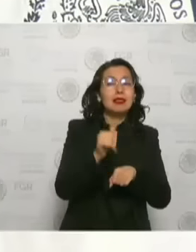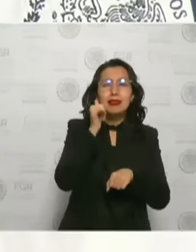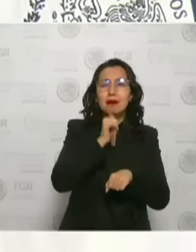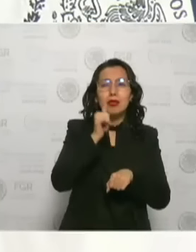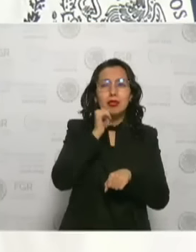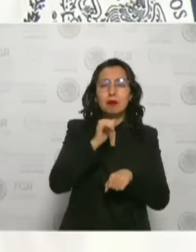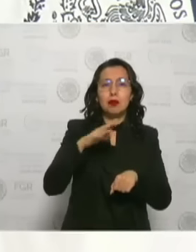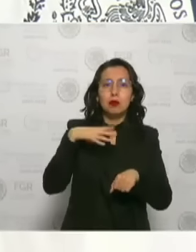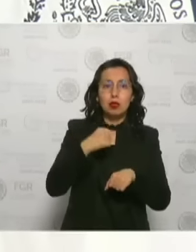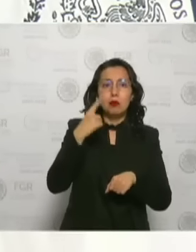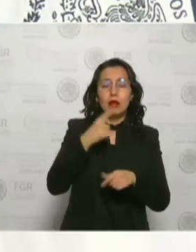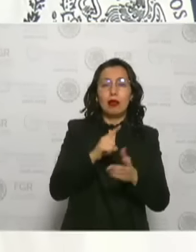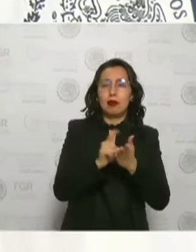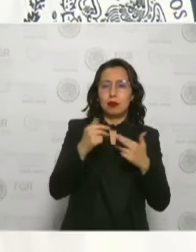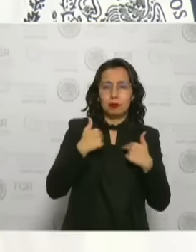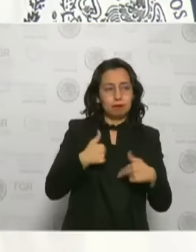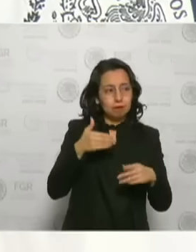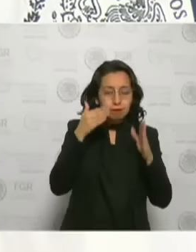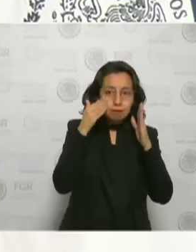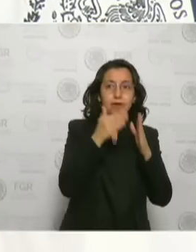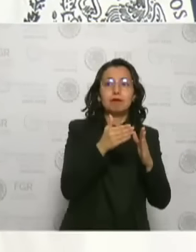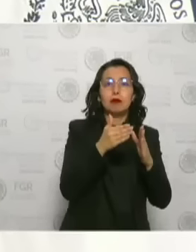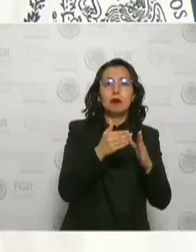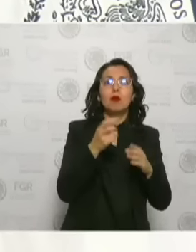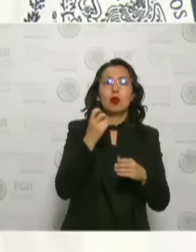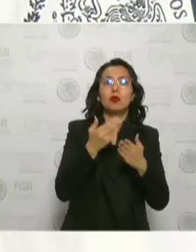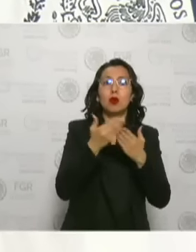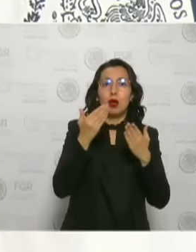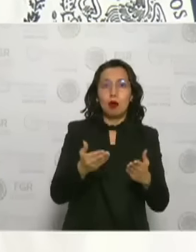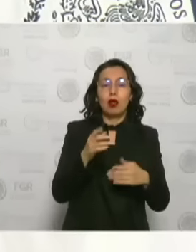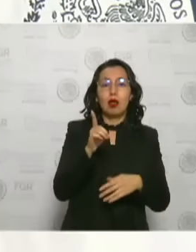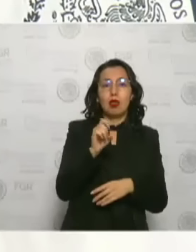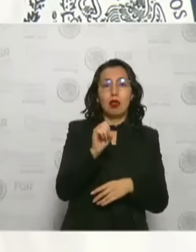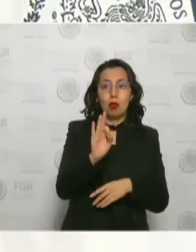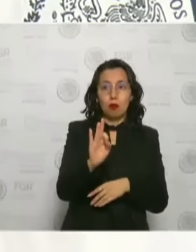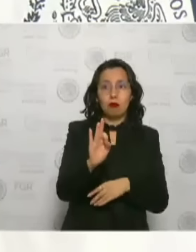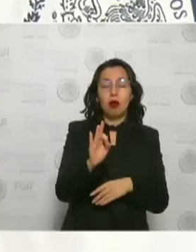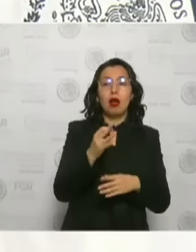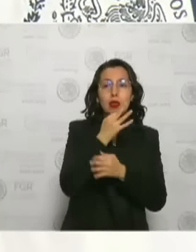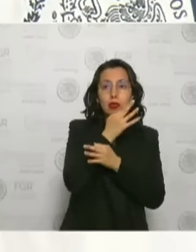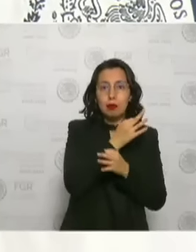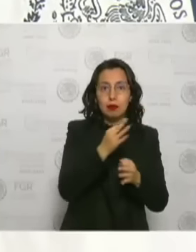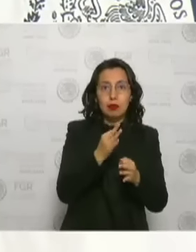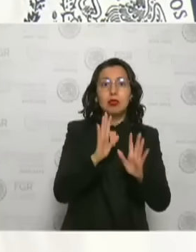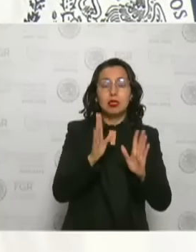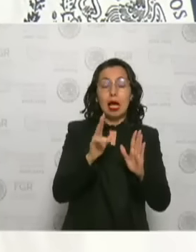fiscalía. Por ello hemos publicado en el Diario Oficial de la Federación las modificaciones a